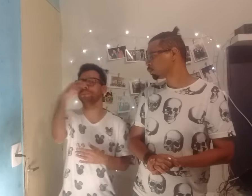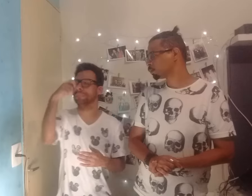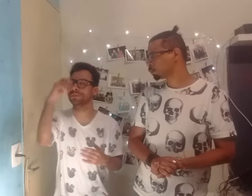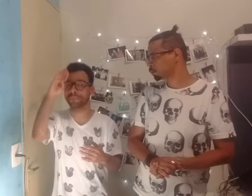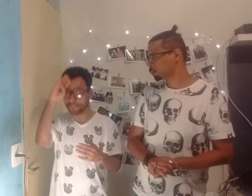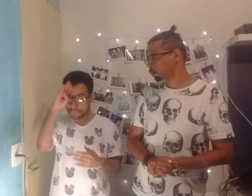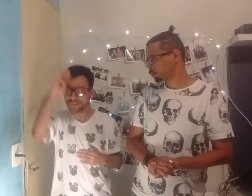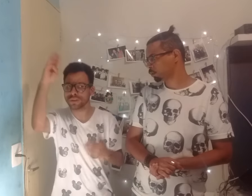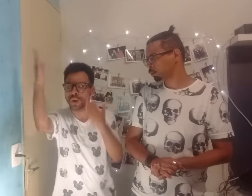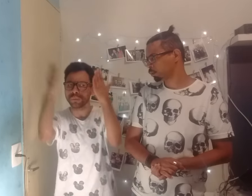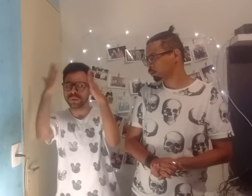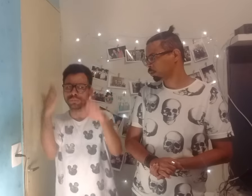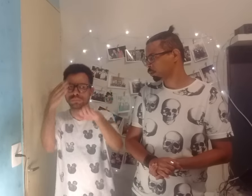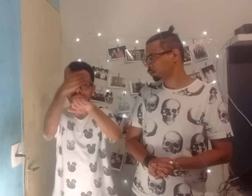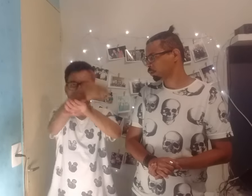principal entra Psicóloga